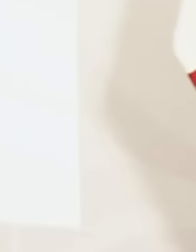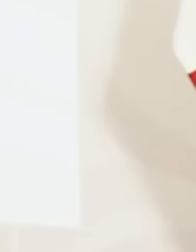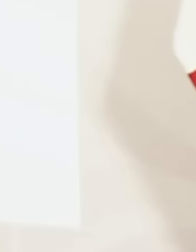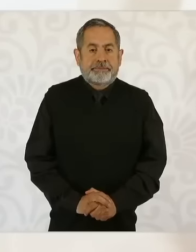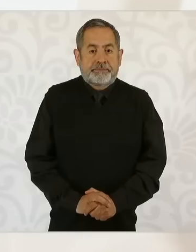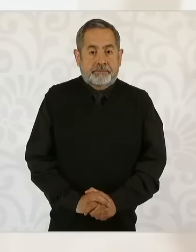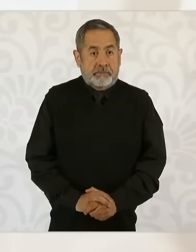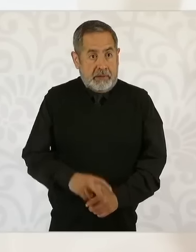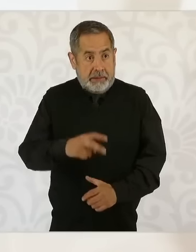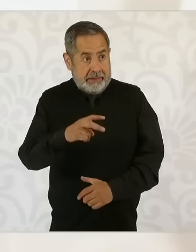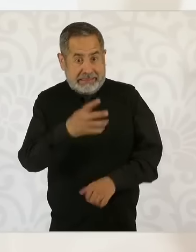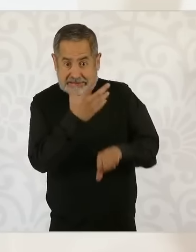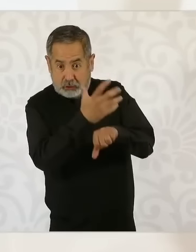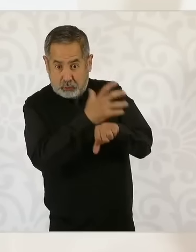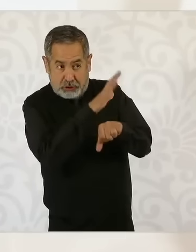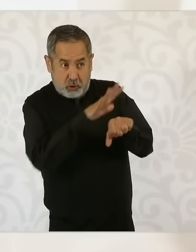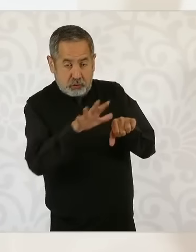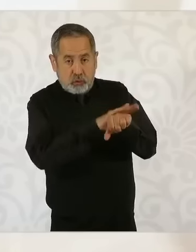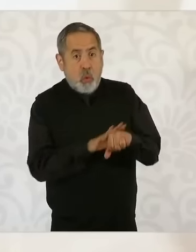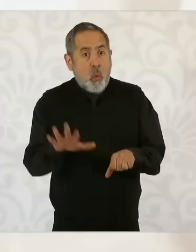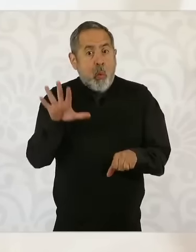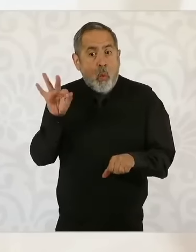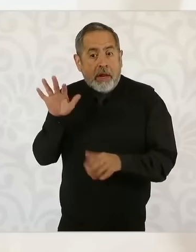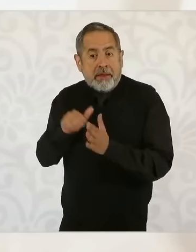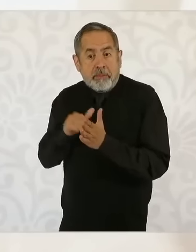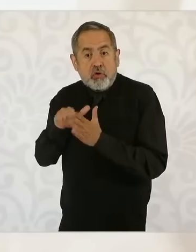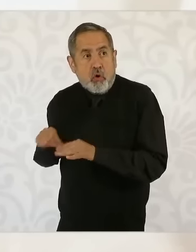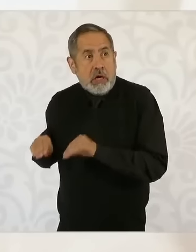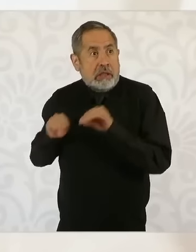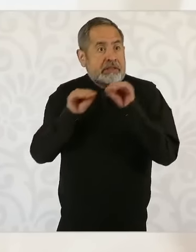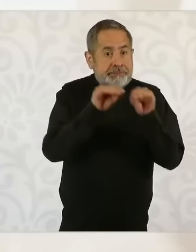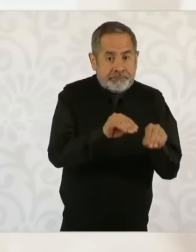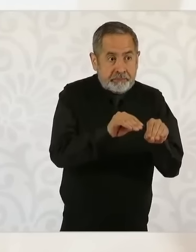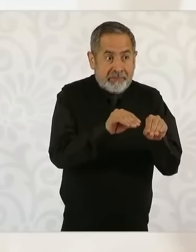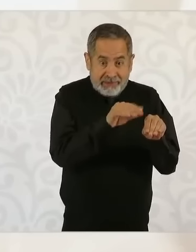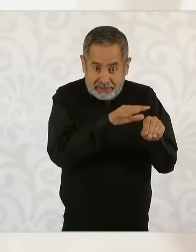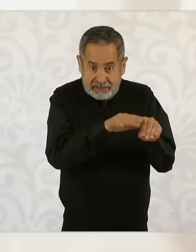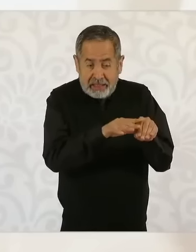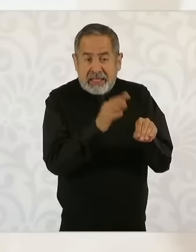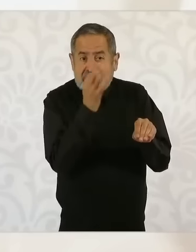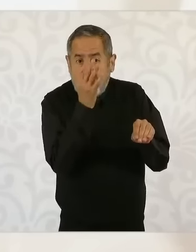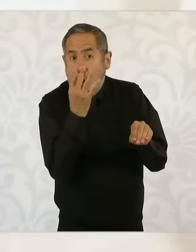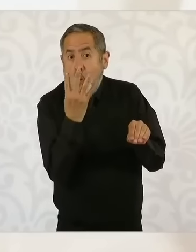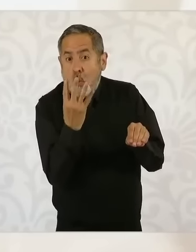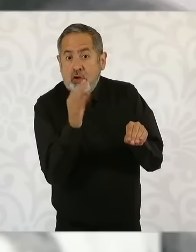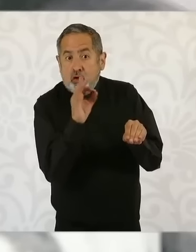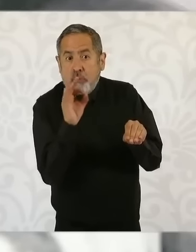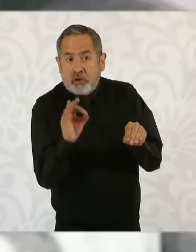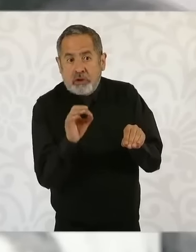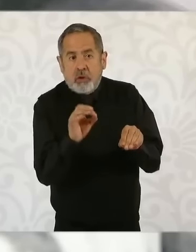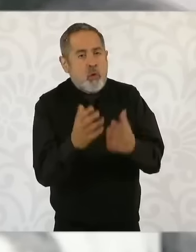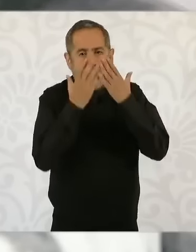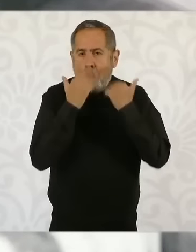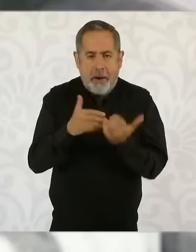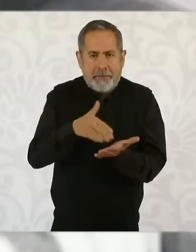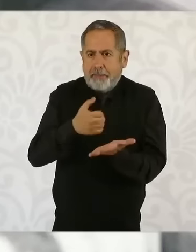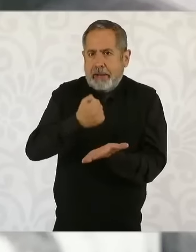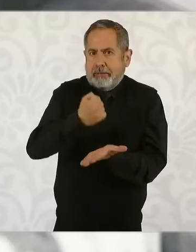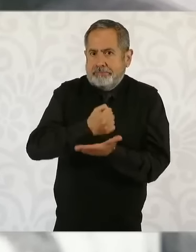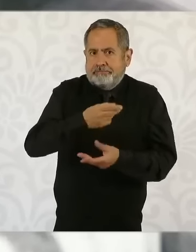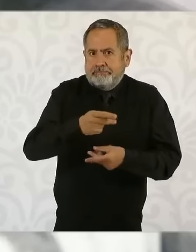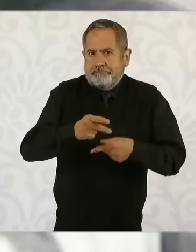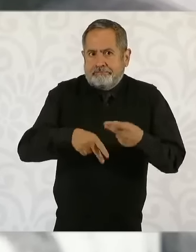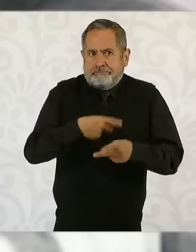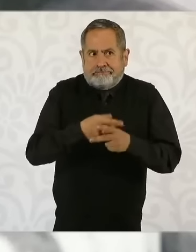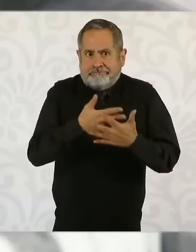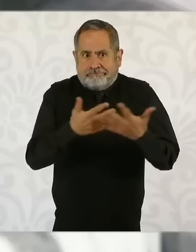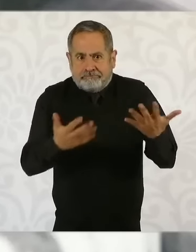nada más 4 millones de esos son indocumentados el mito de que la mayoría de los los eh los